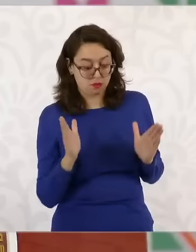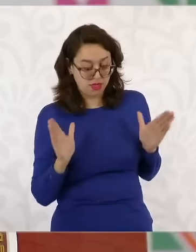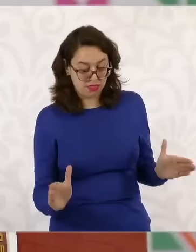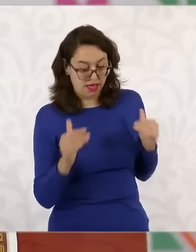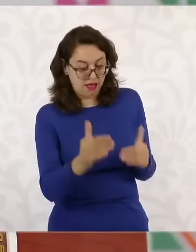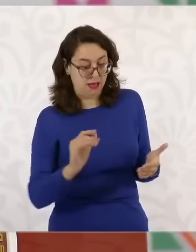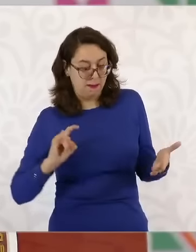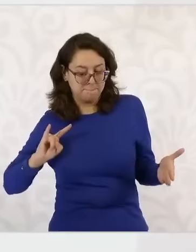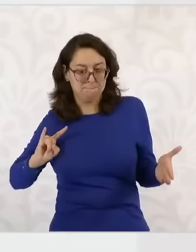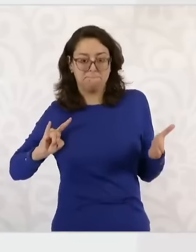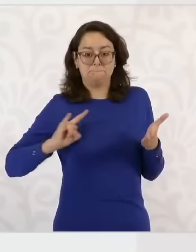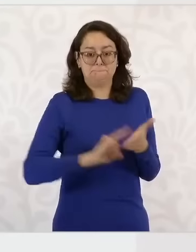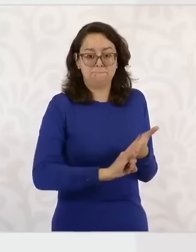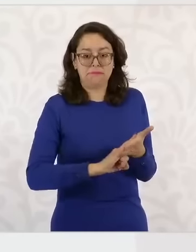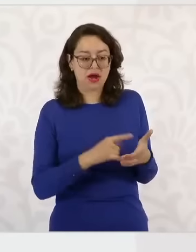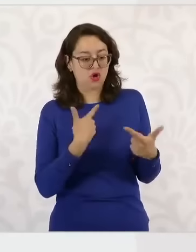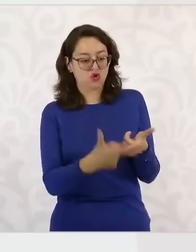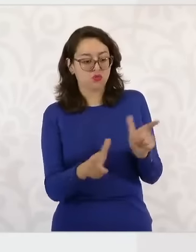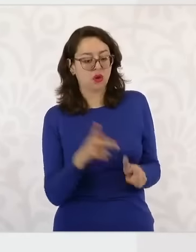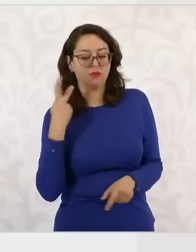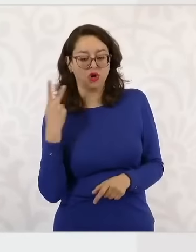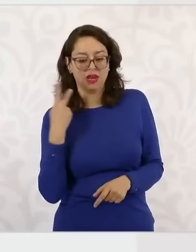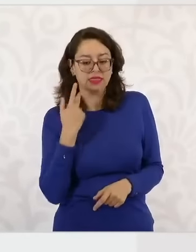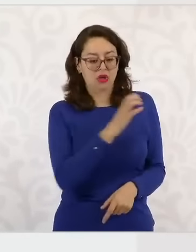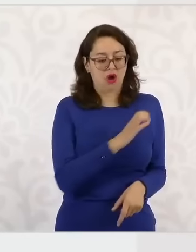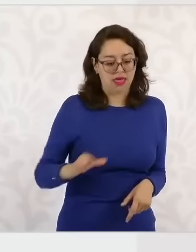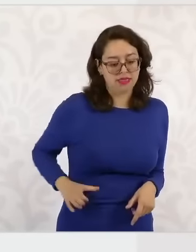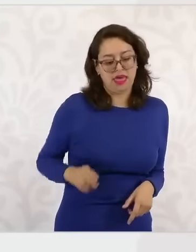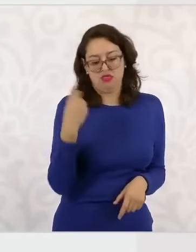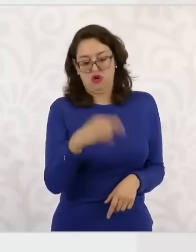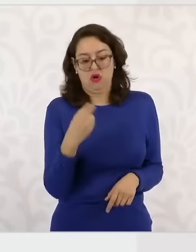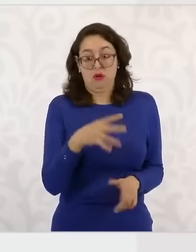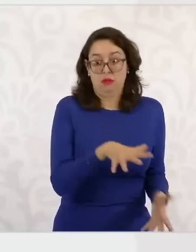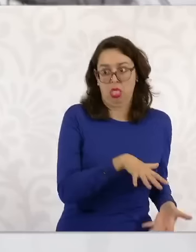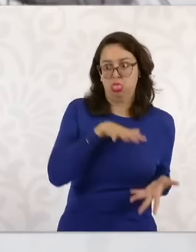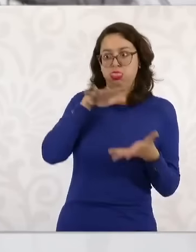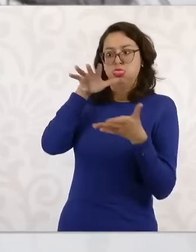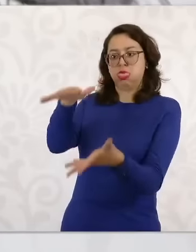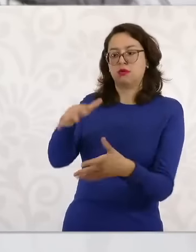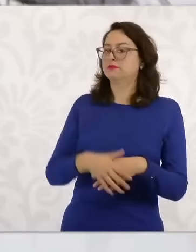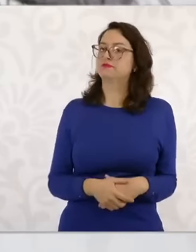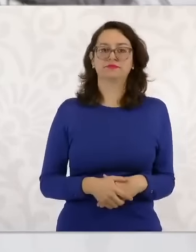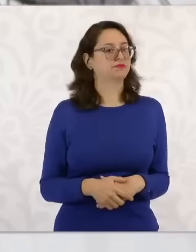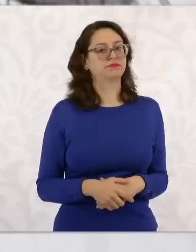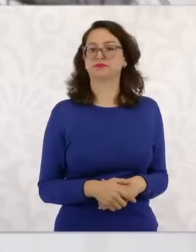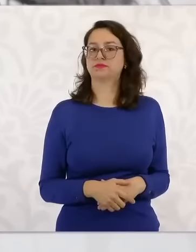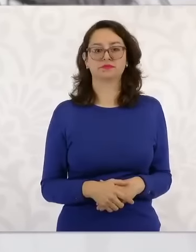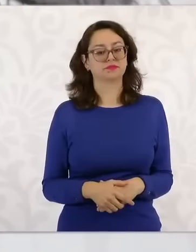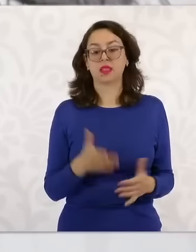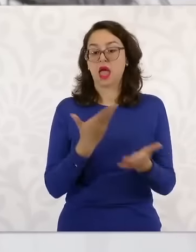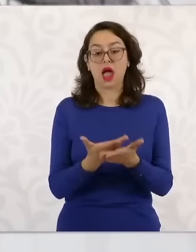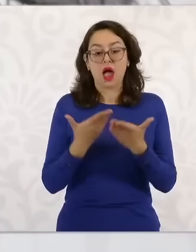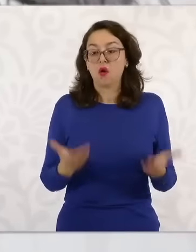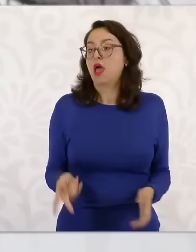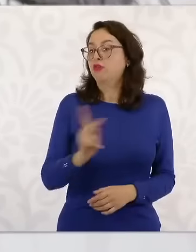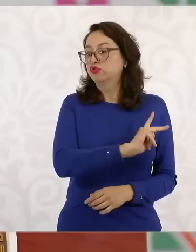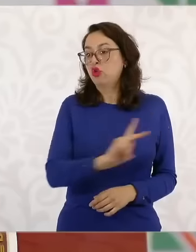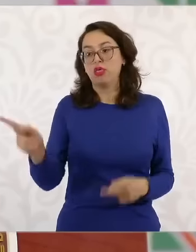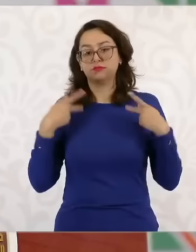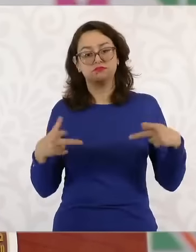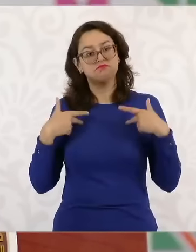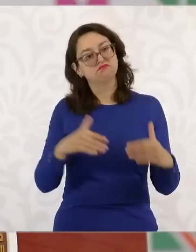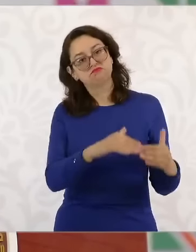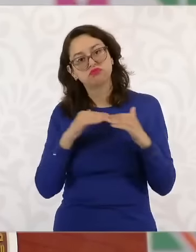del partido, del las despensas, se les apoya a todos consensos universales,